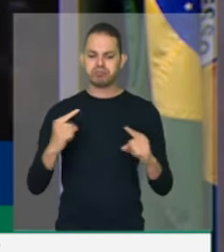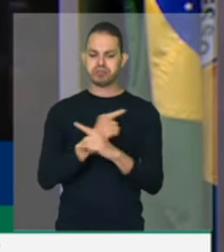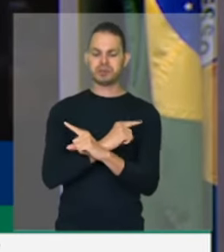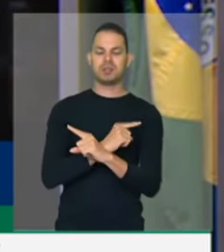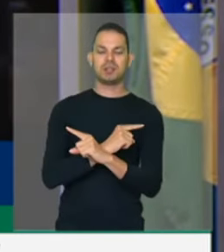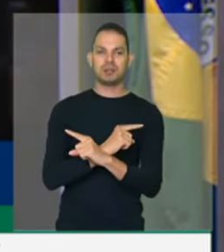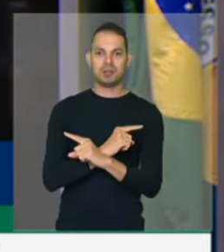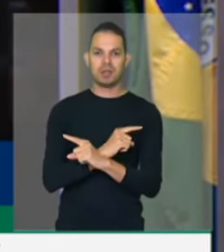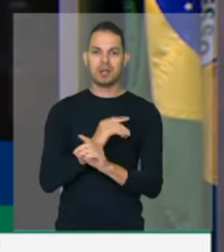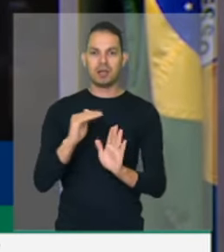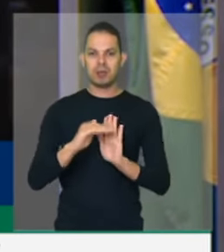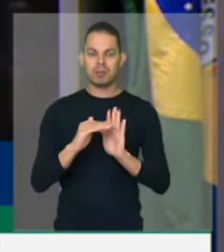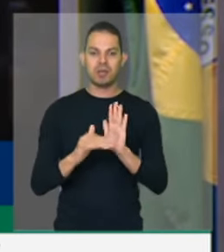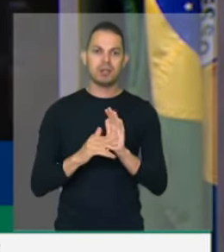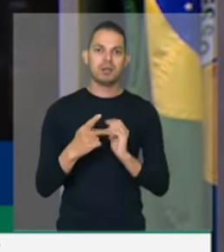DE TEMAS... PÕE TOTALMENTE AFINS A PROGRAMA PRÓLEITOS,